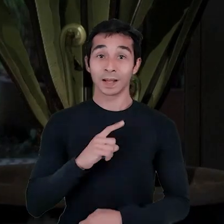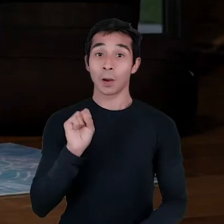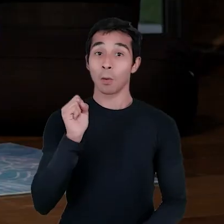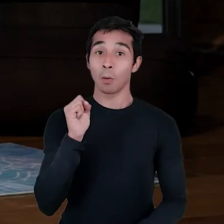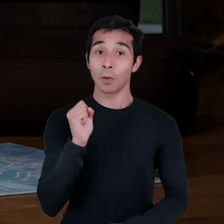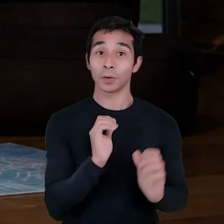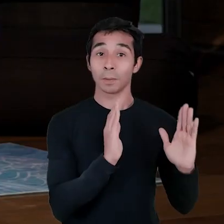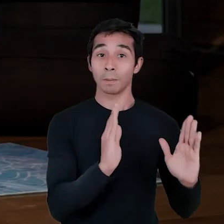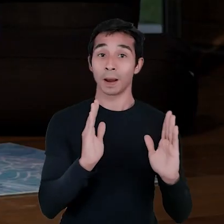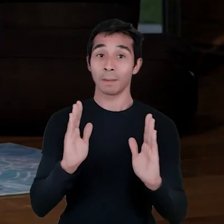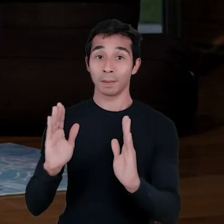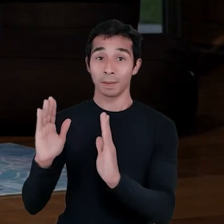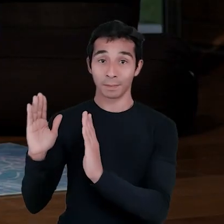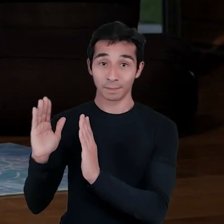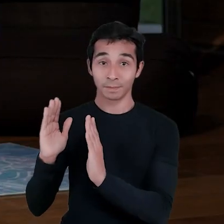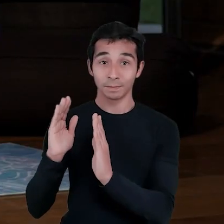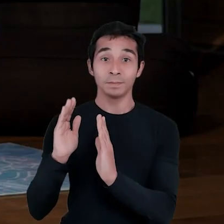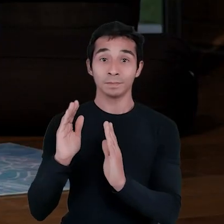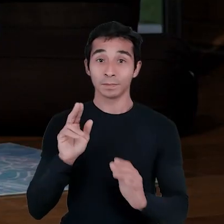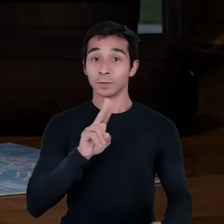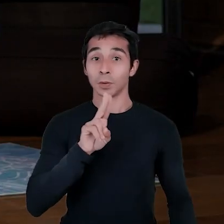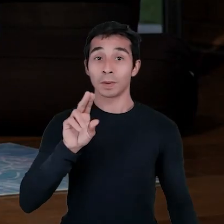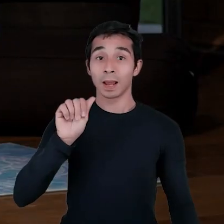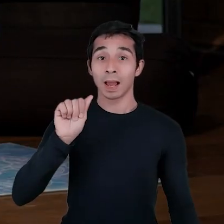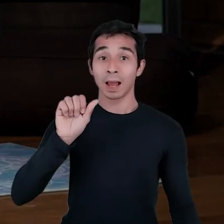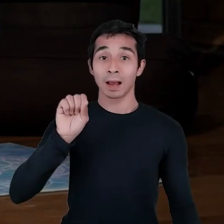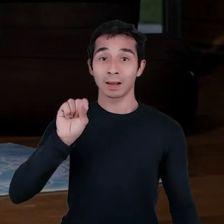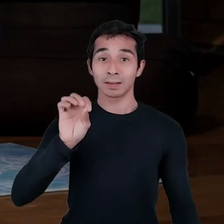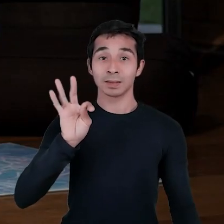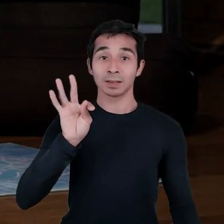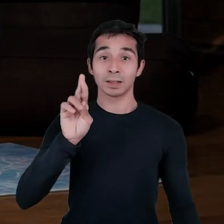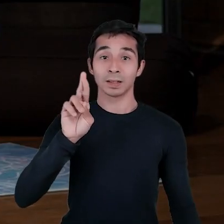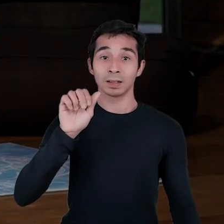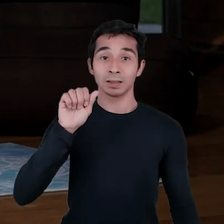É um sistema prático de oito partes: Ashtanga,